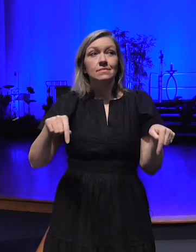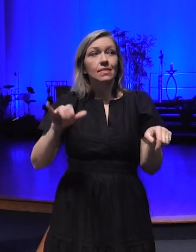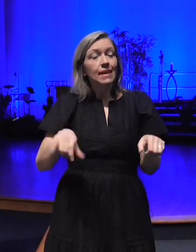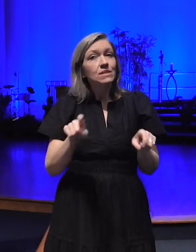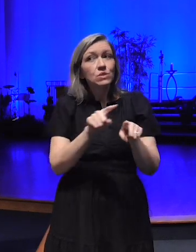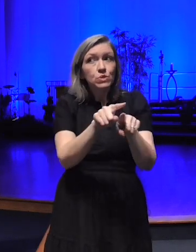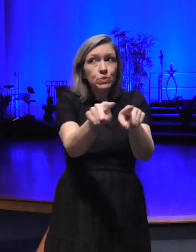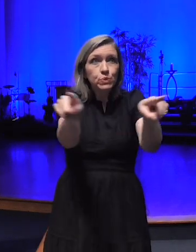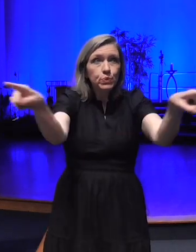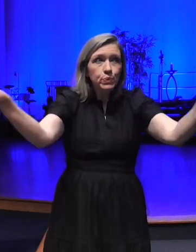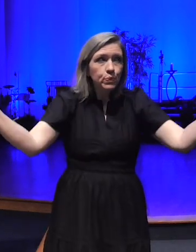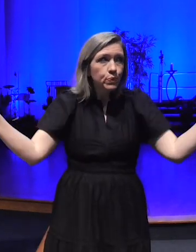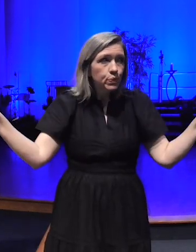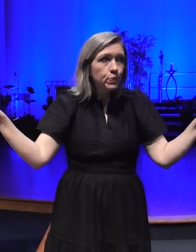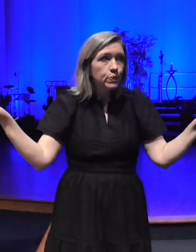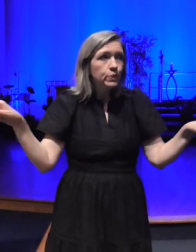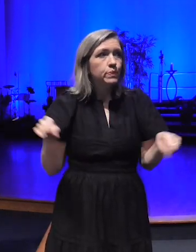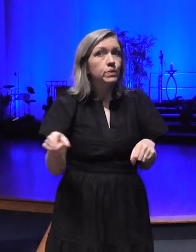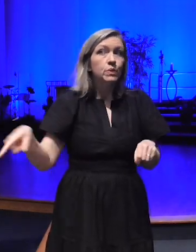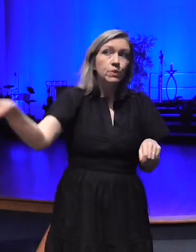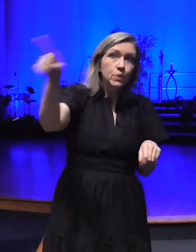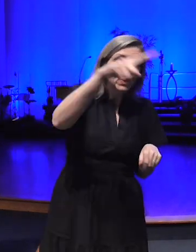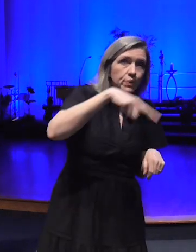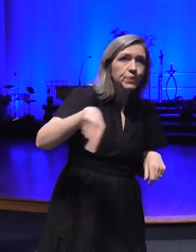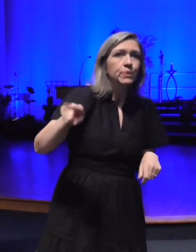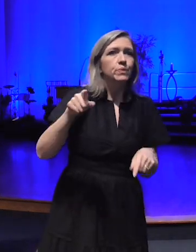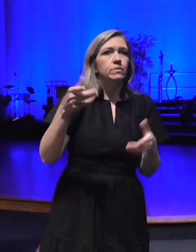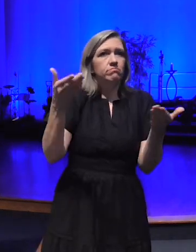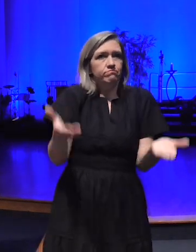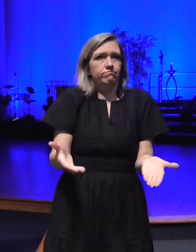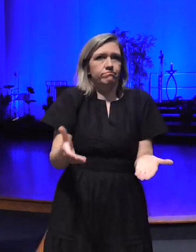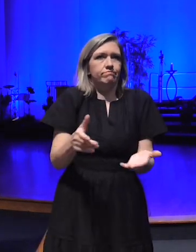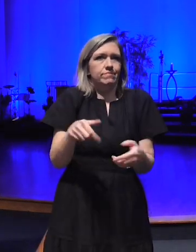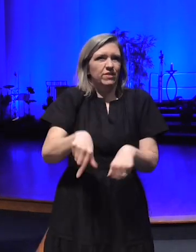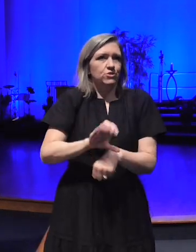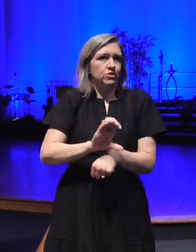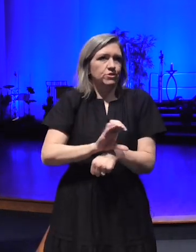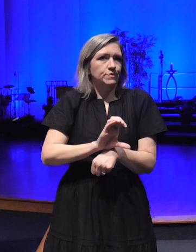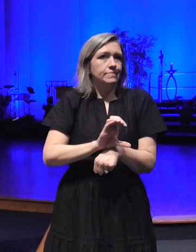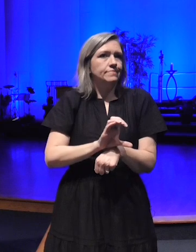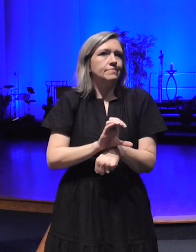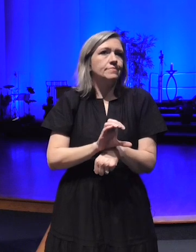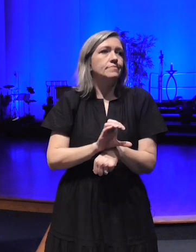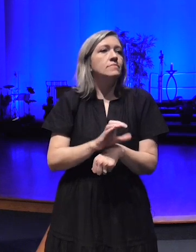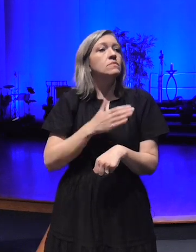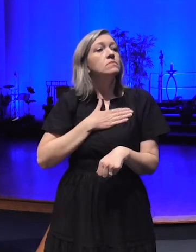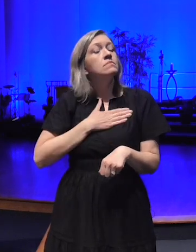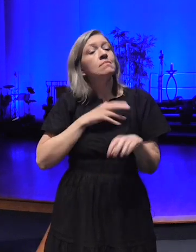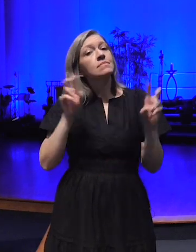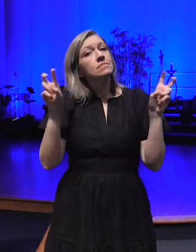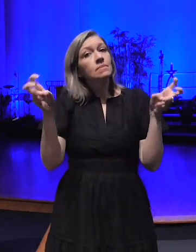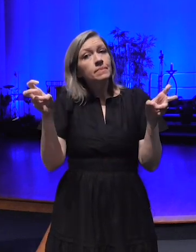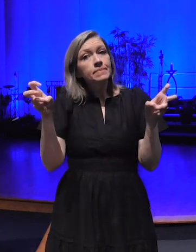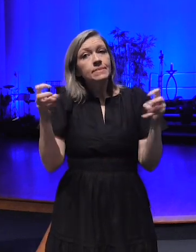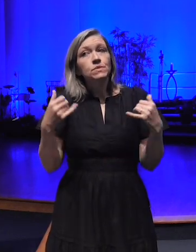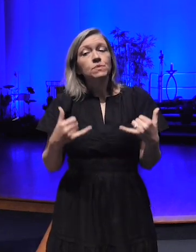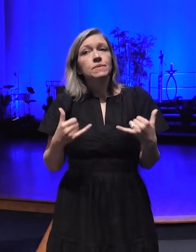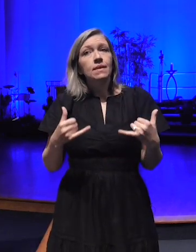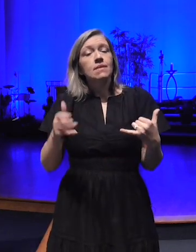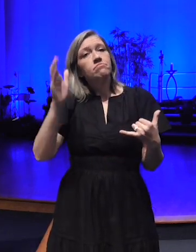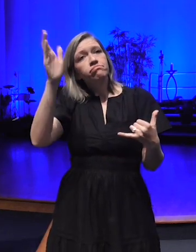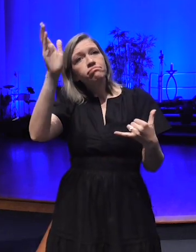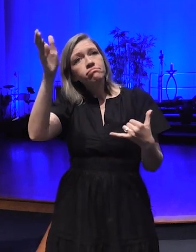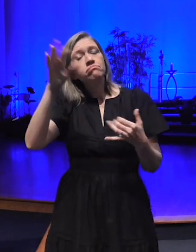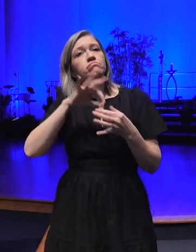uh, es una gran alegría estar en la iglesia más grande que Dios jamás imaginó.